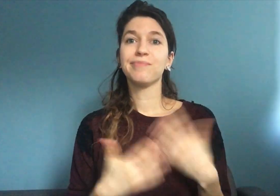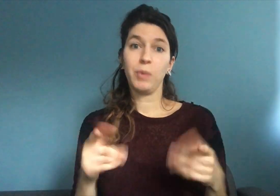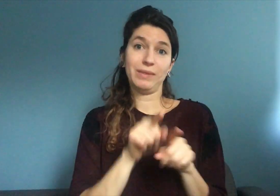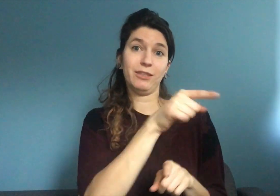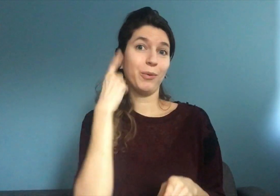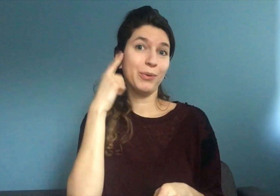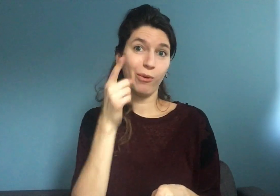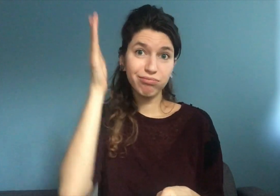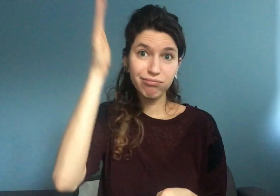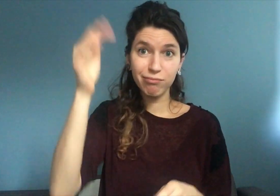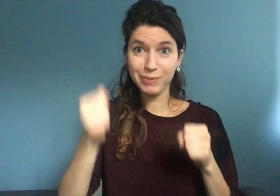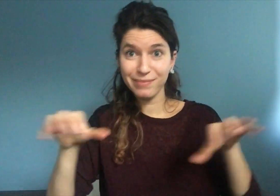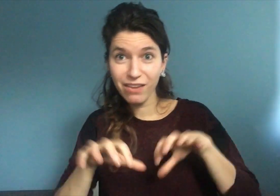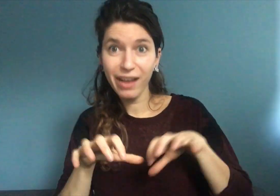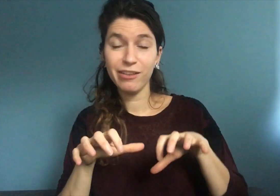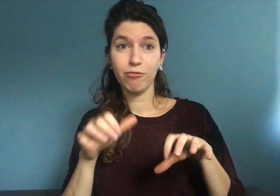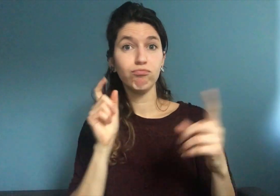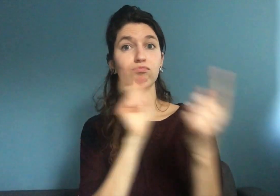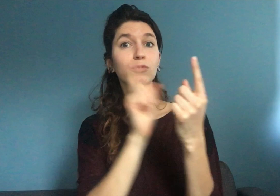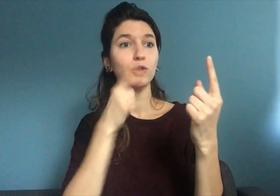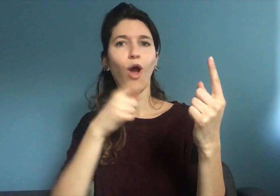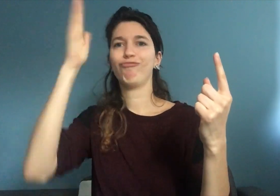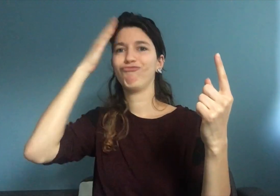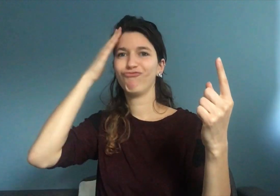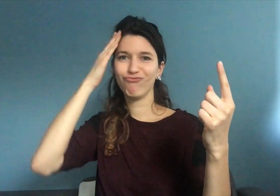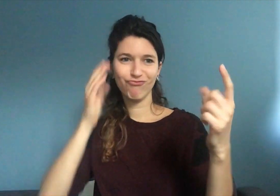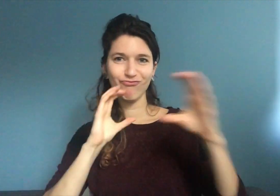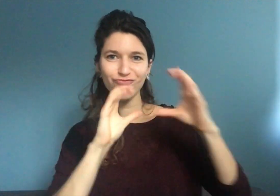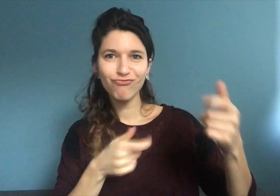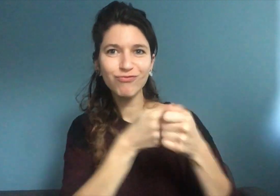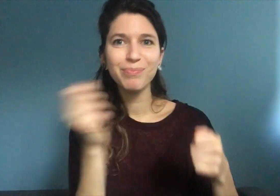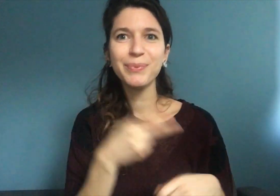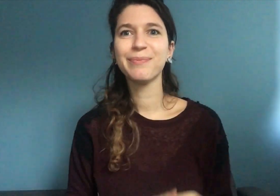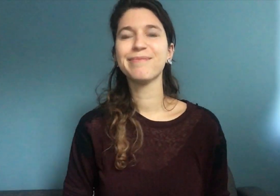Qui sait, dans leur carrière professionnelle future, ces entendants pourront alors rencontrer des personnes sourdes et sauront s’adapter à elles.